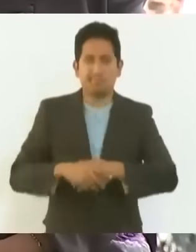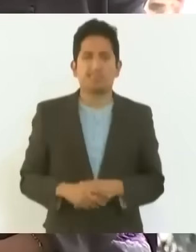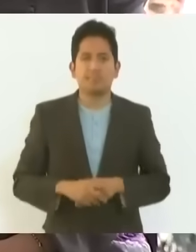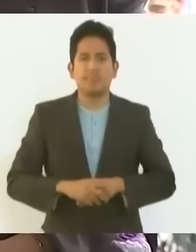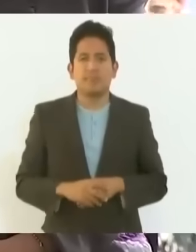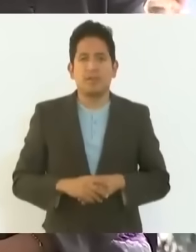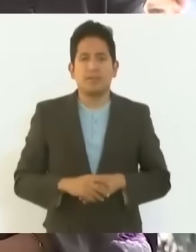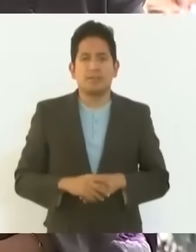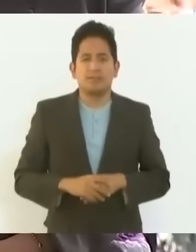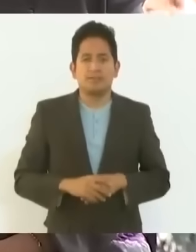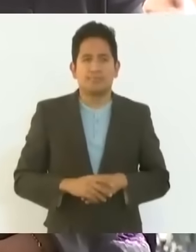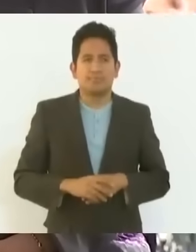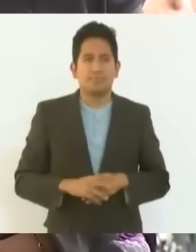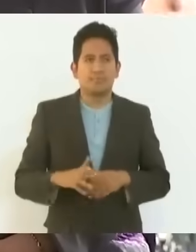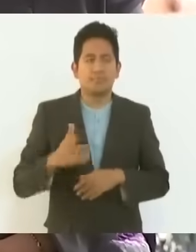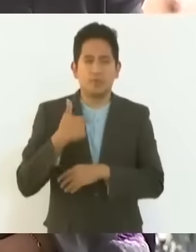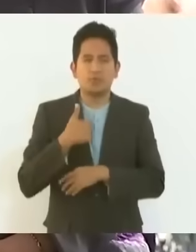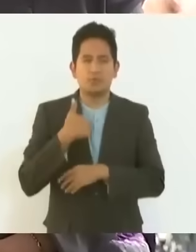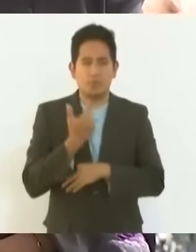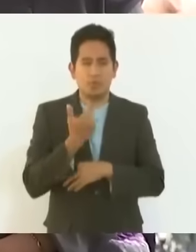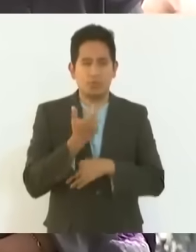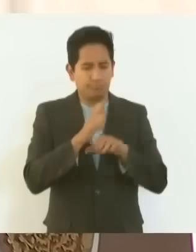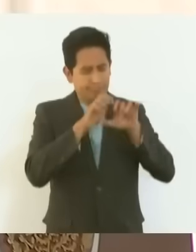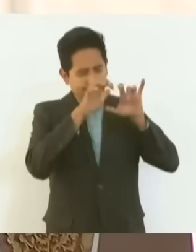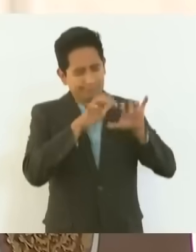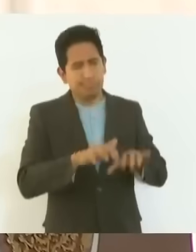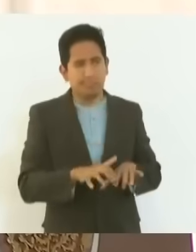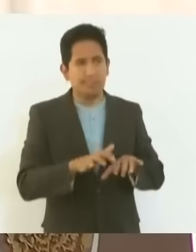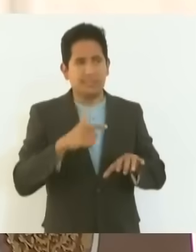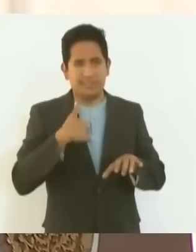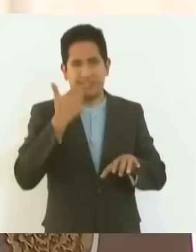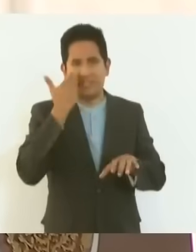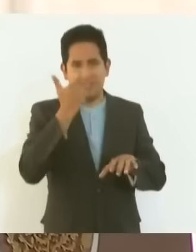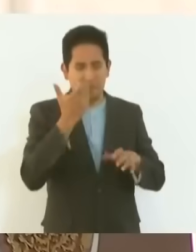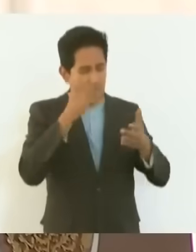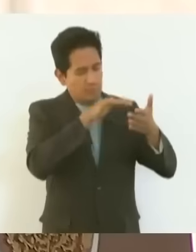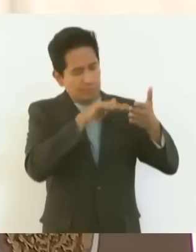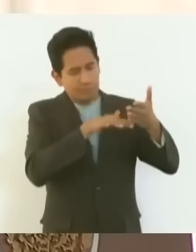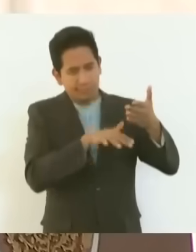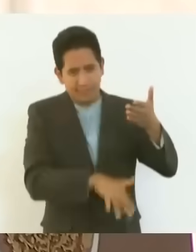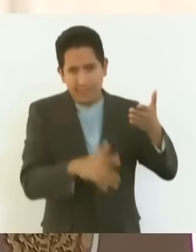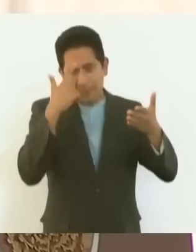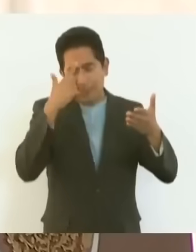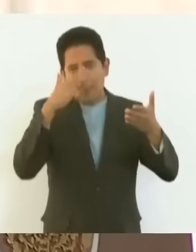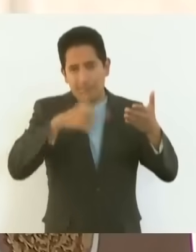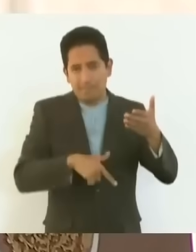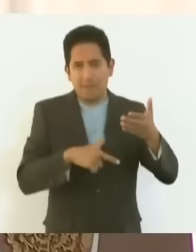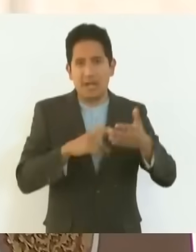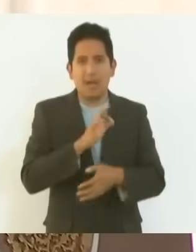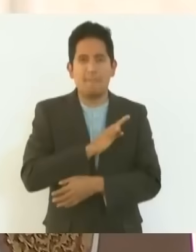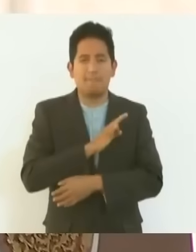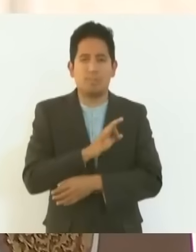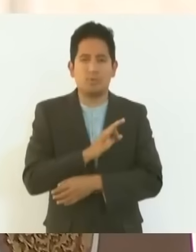Yo escribí unas palabras que las voy a leer eh, para poder cerrar mi participación.